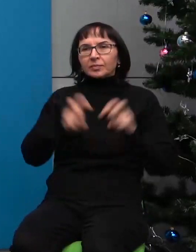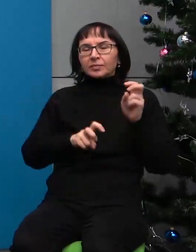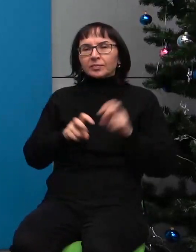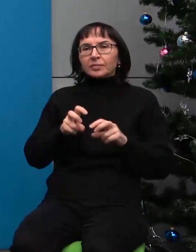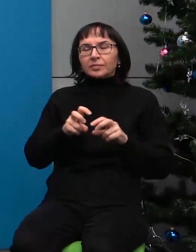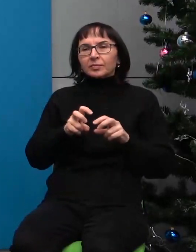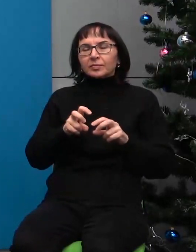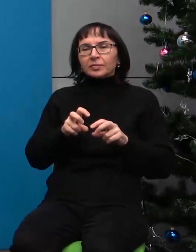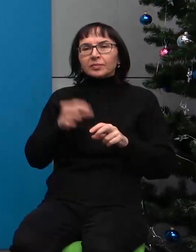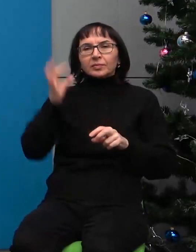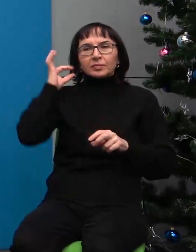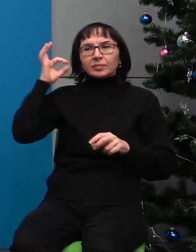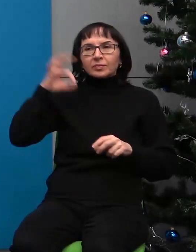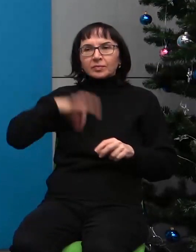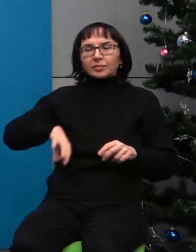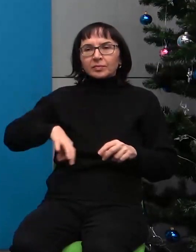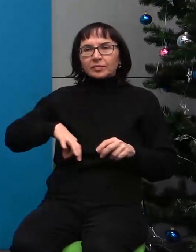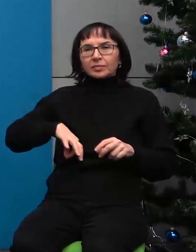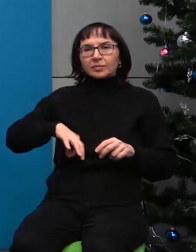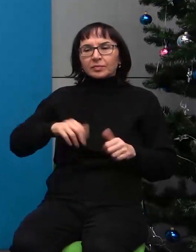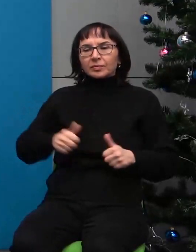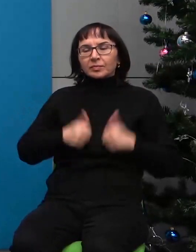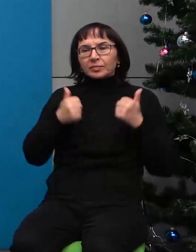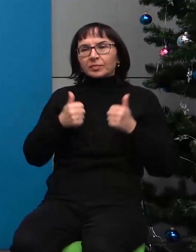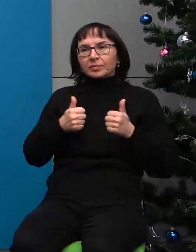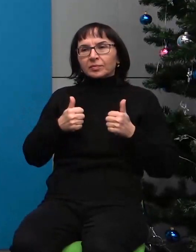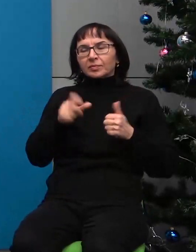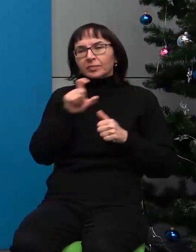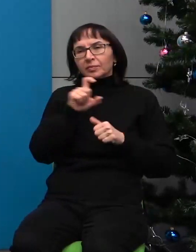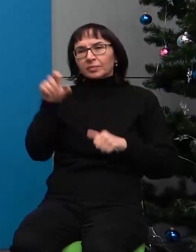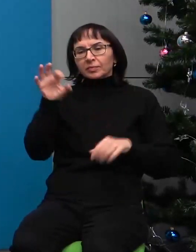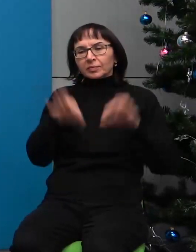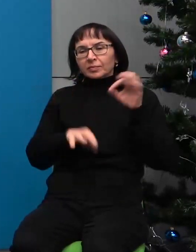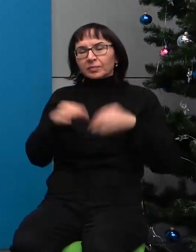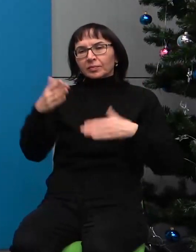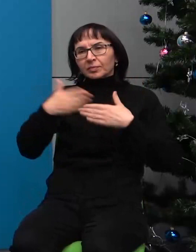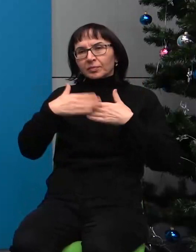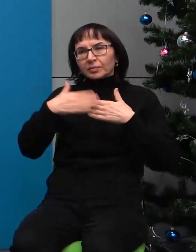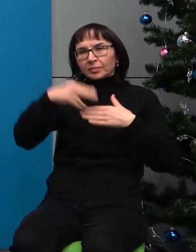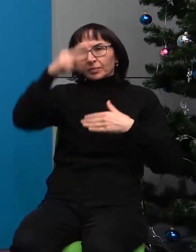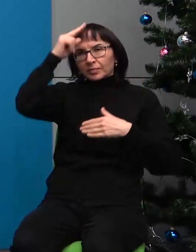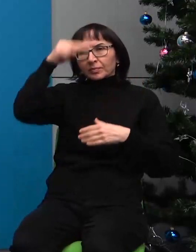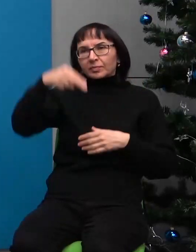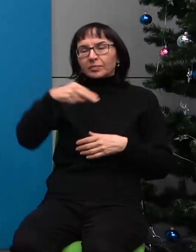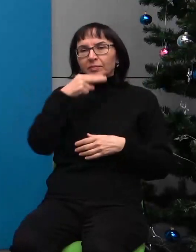żeby podczas procesu mogły być blisko taty.